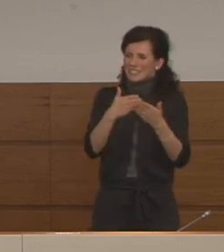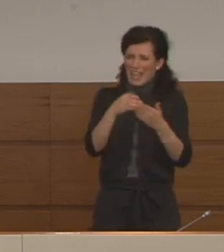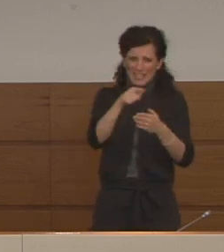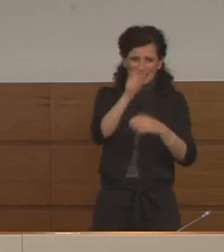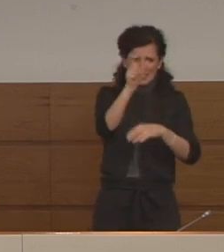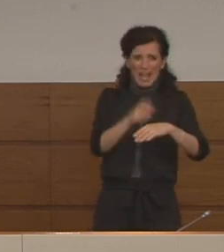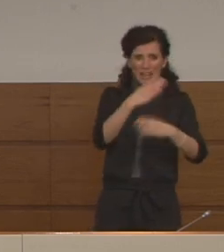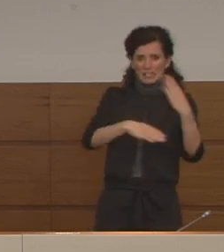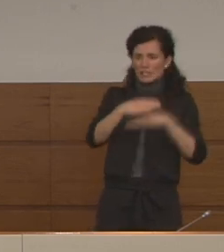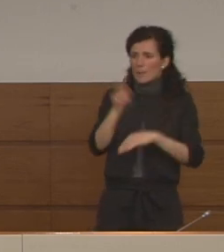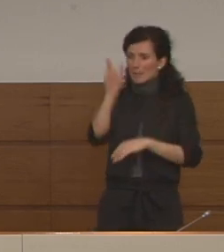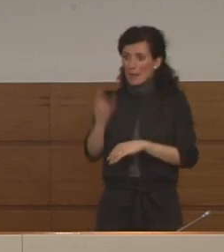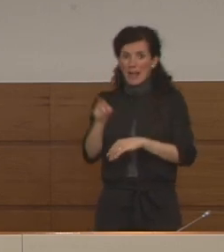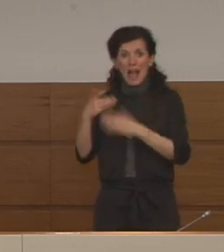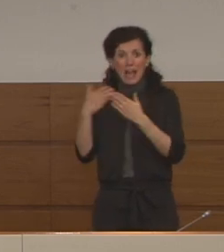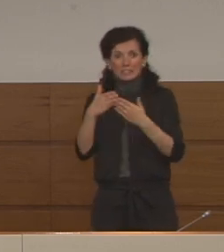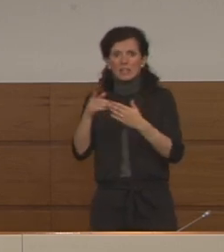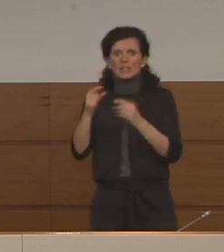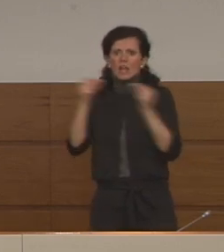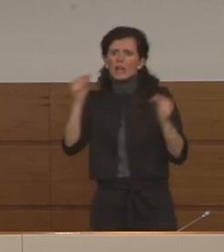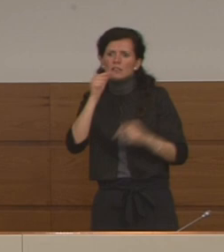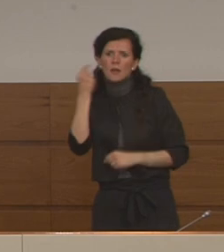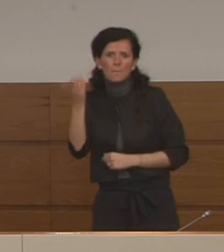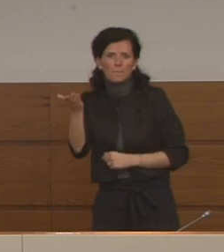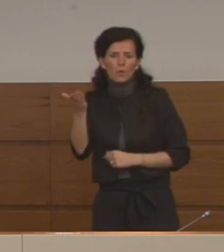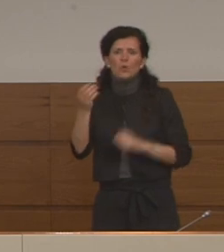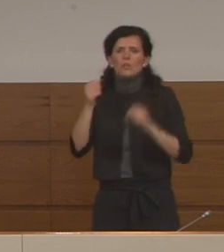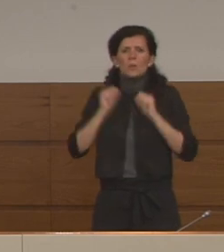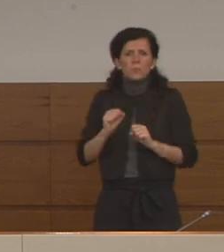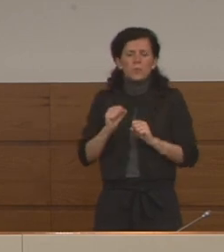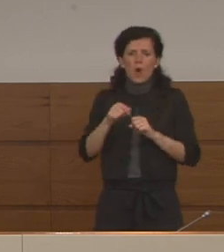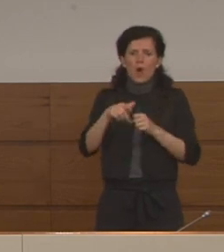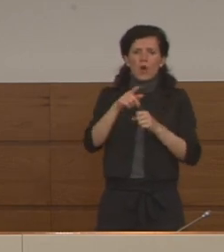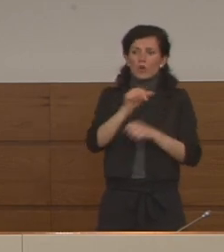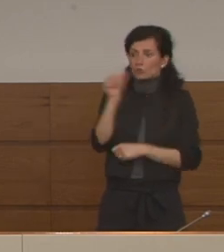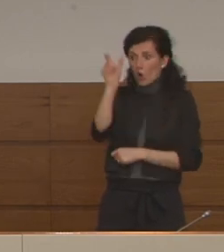degli operatori sanitari, ma parlo anche dei familiari, perché molto spesso in